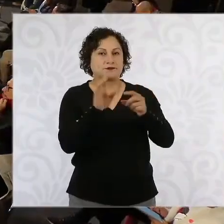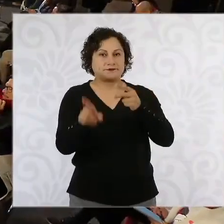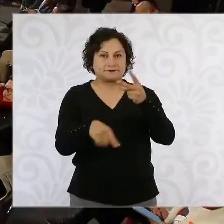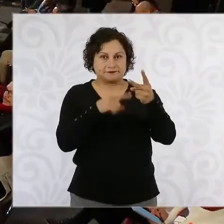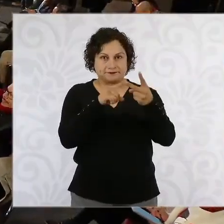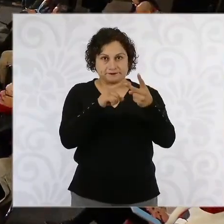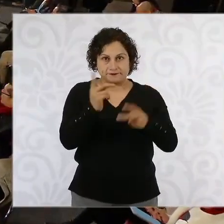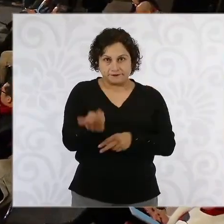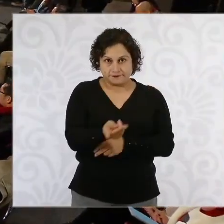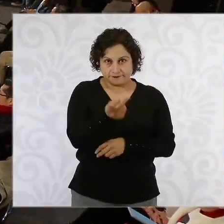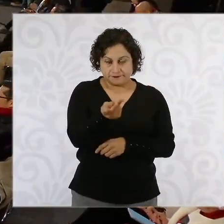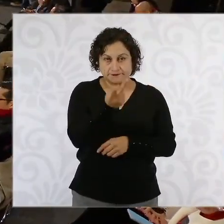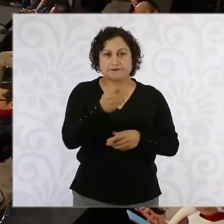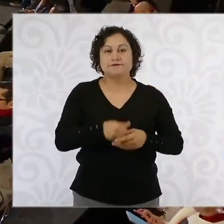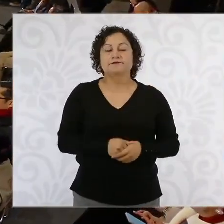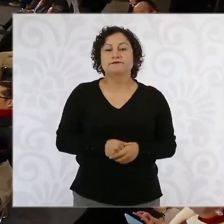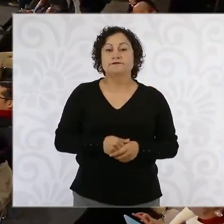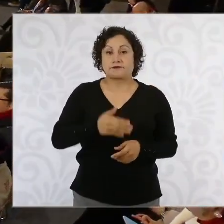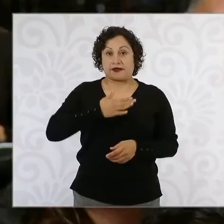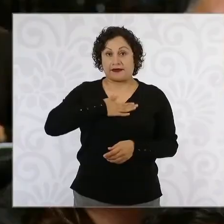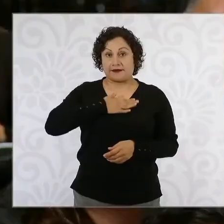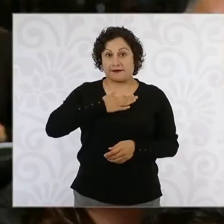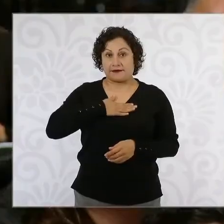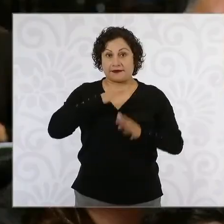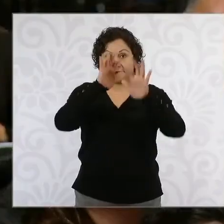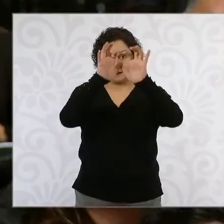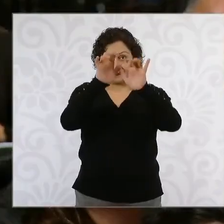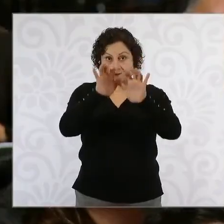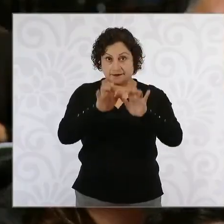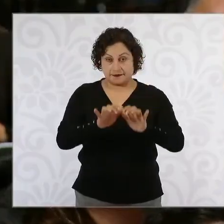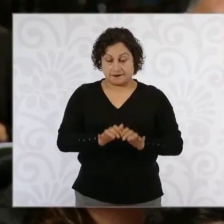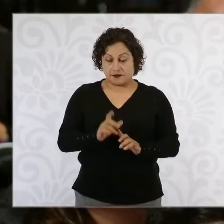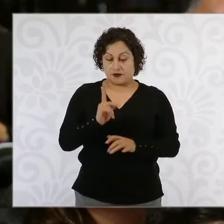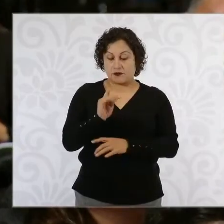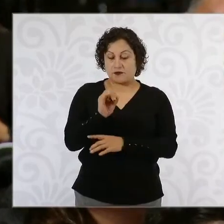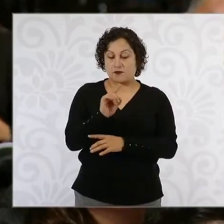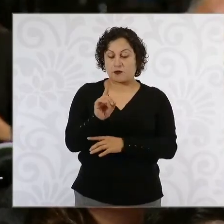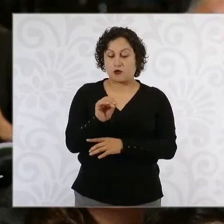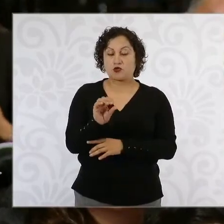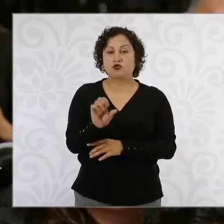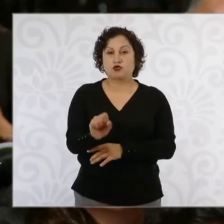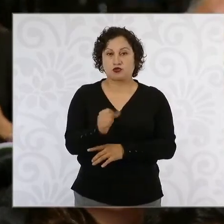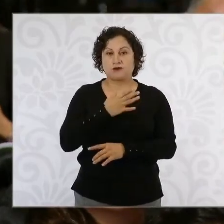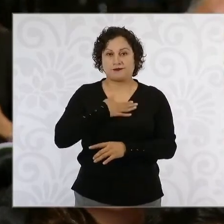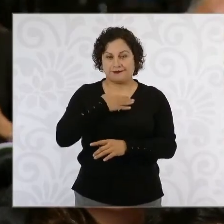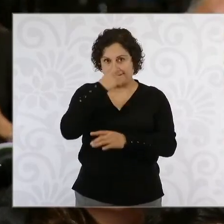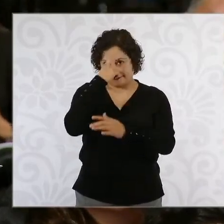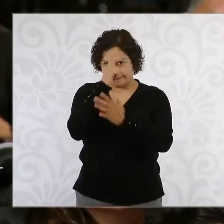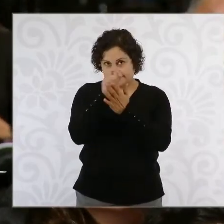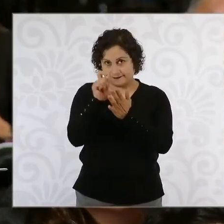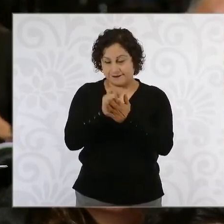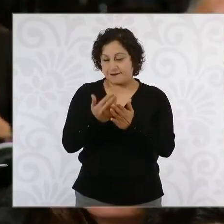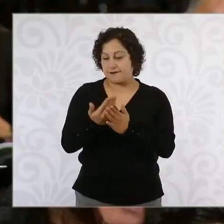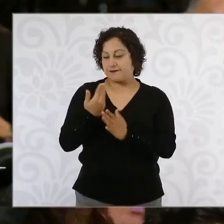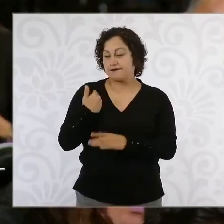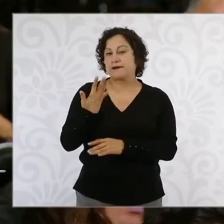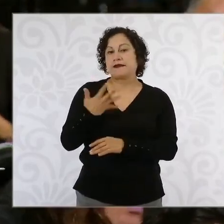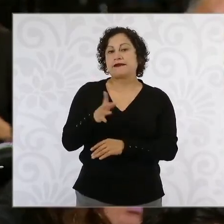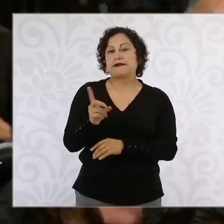presidenta en mi columna Los Pozos de Carlos pozos del pasado 10 de diciembre la titul foba